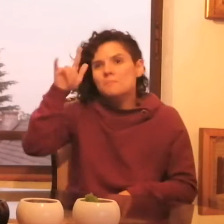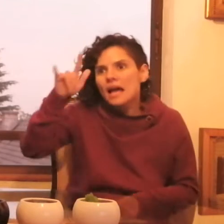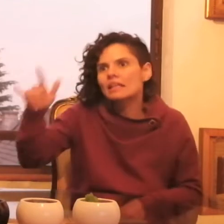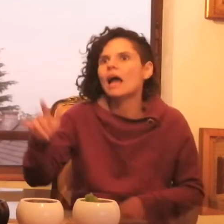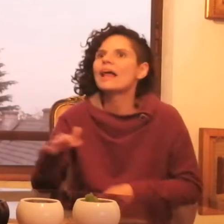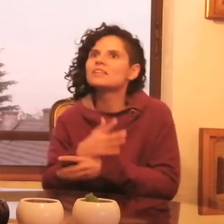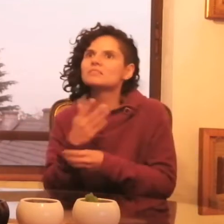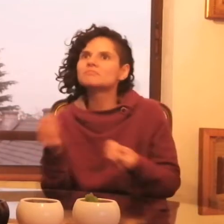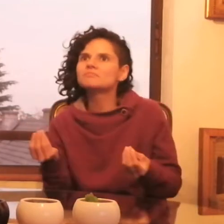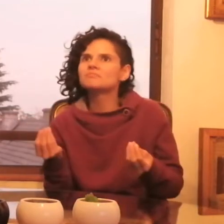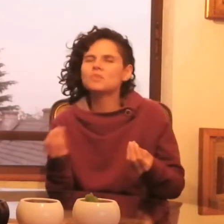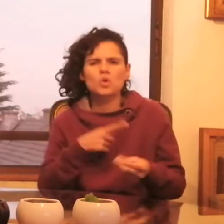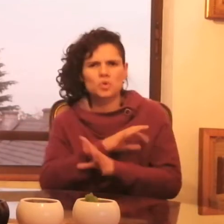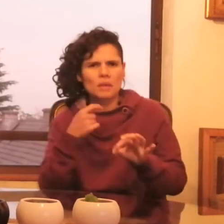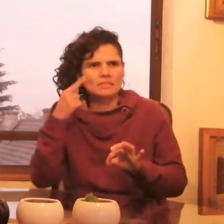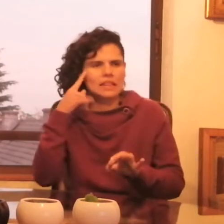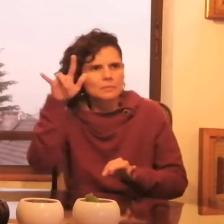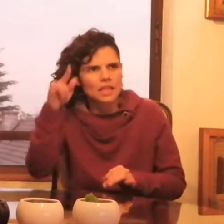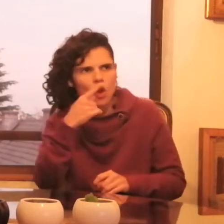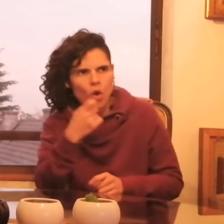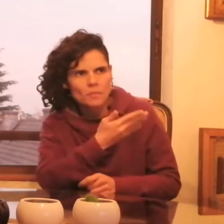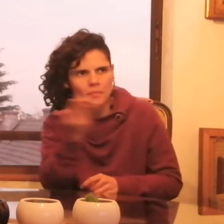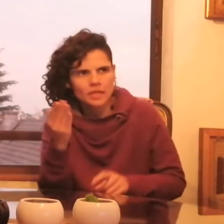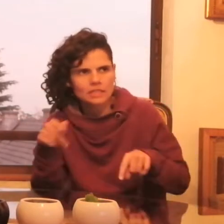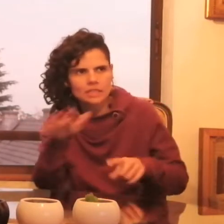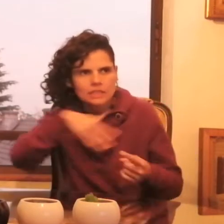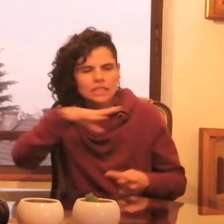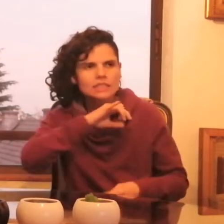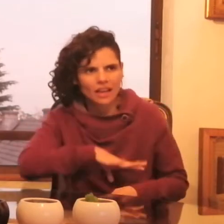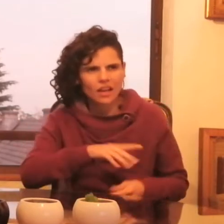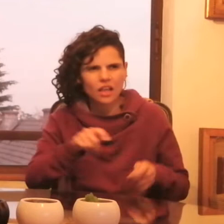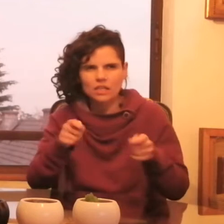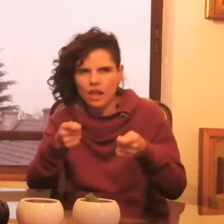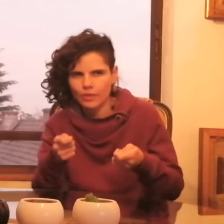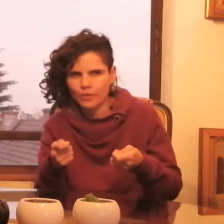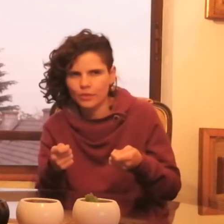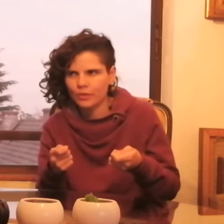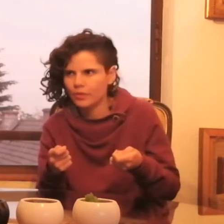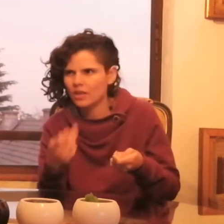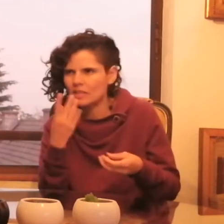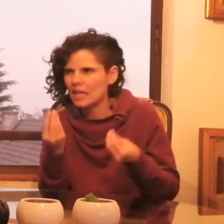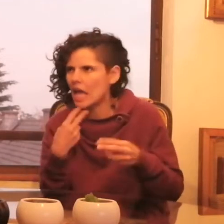poder masculino, en una escena chilena de radio, que estoy haciendo acá? nadie me va a pescar